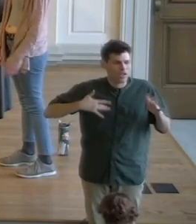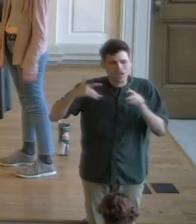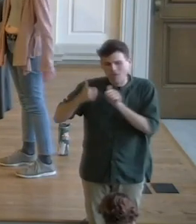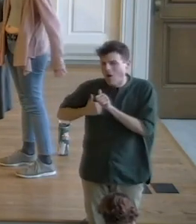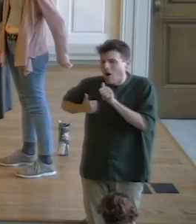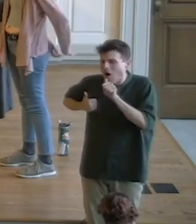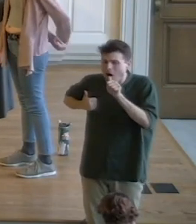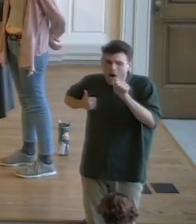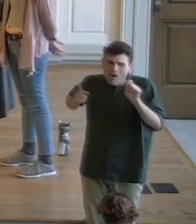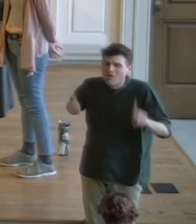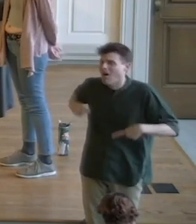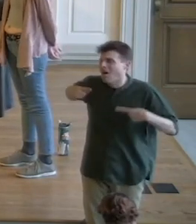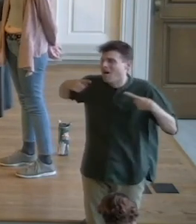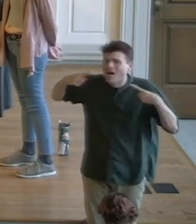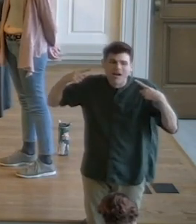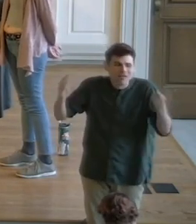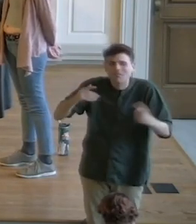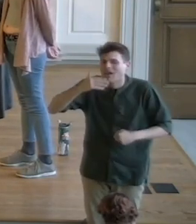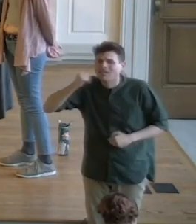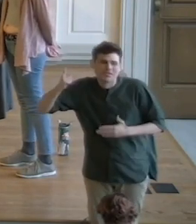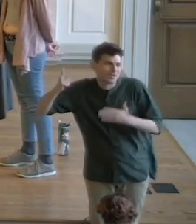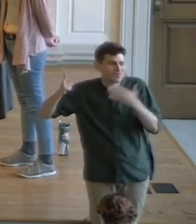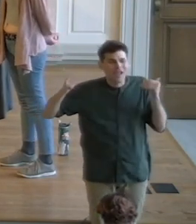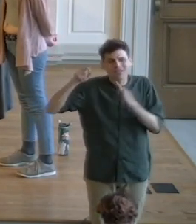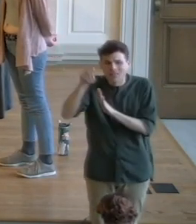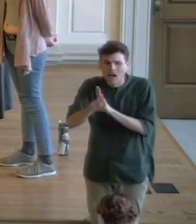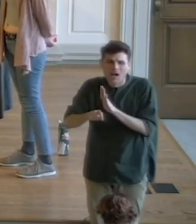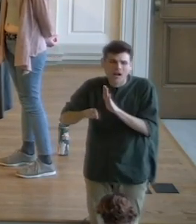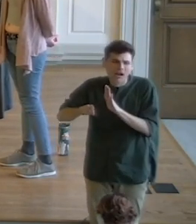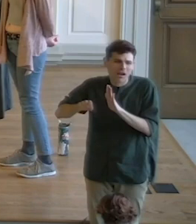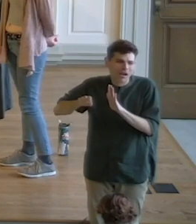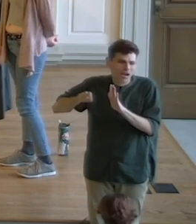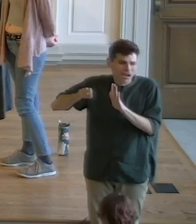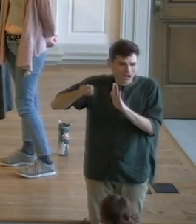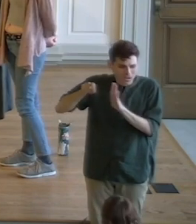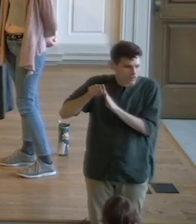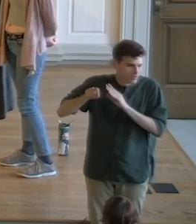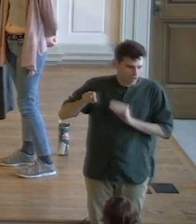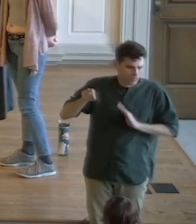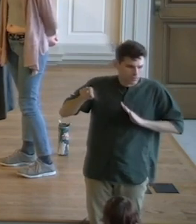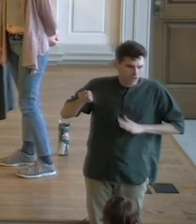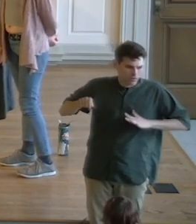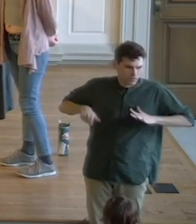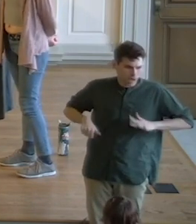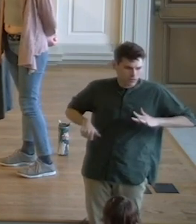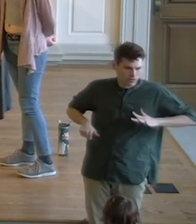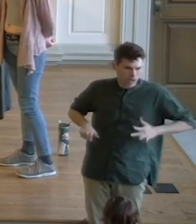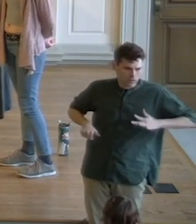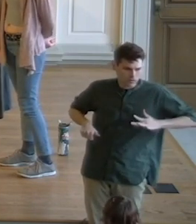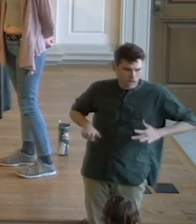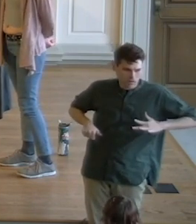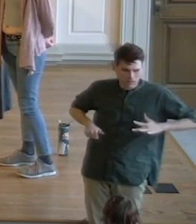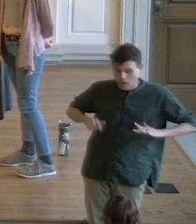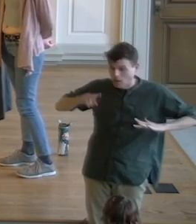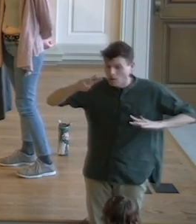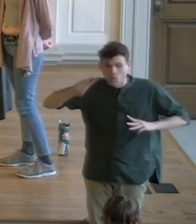Del mejor de los mejores tiempos Cuando el mundo habla